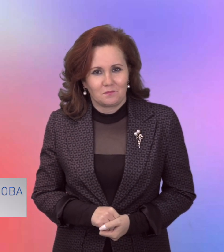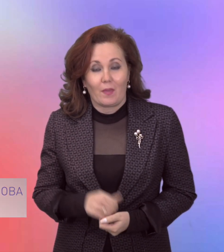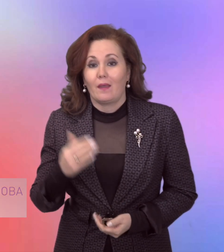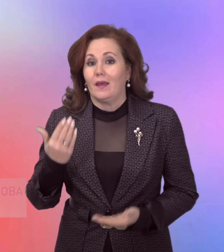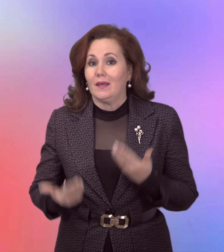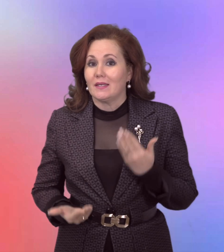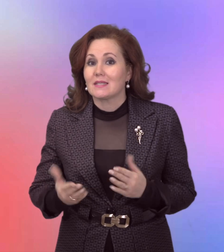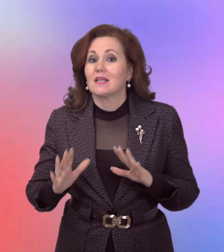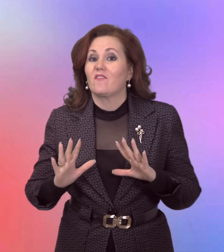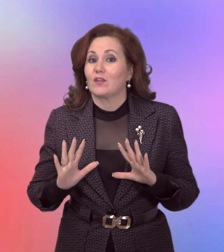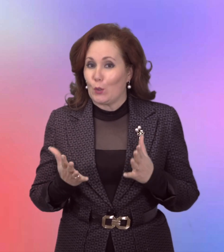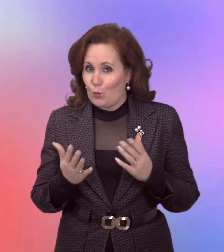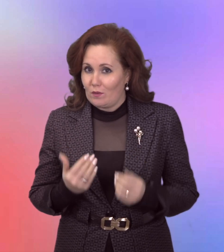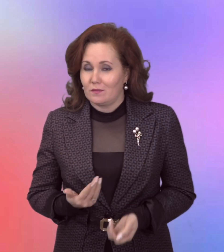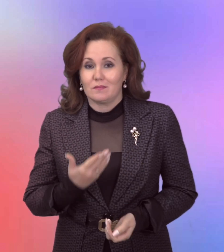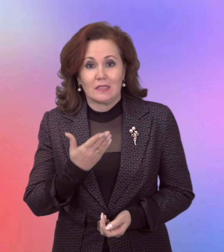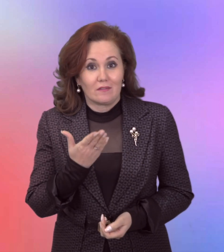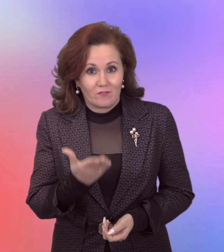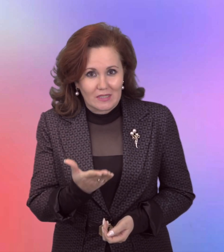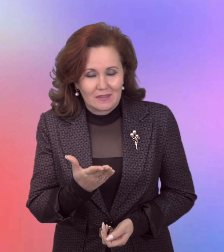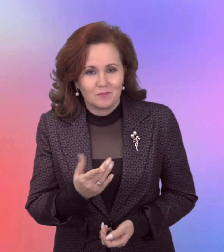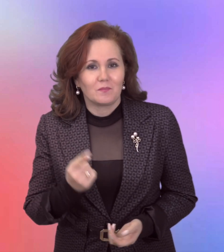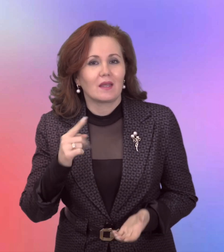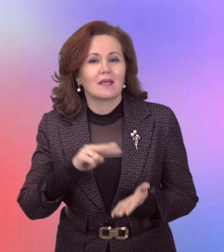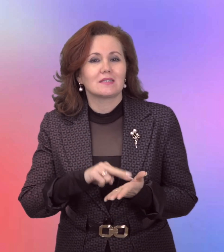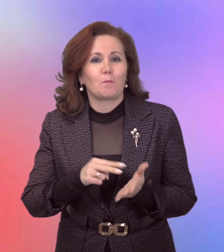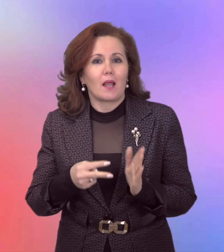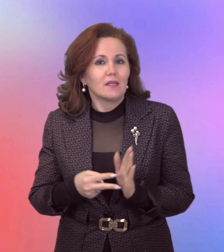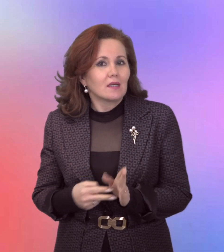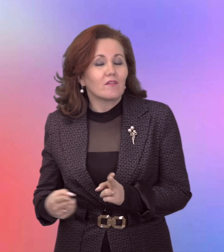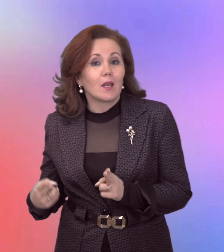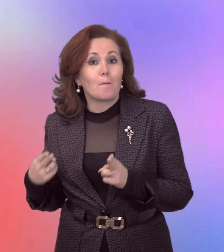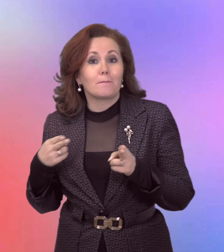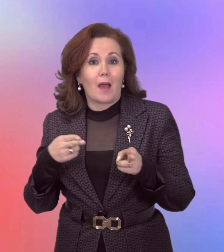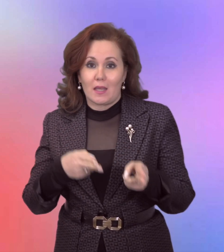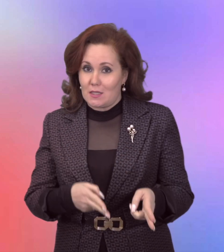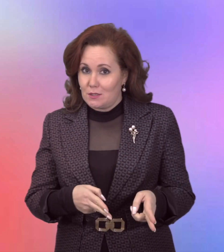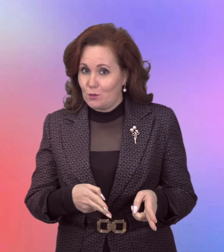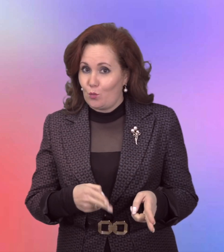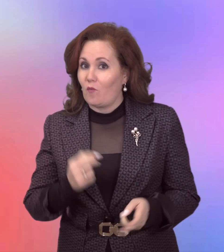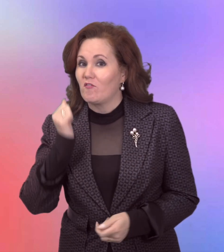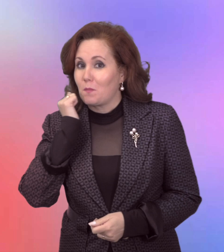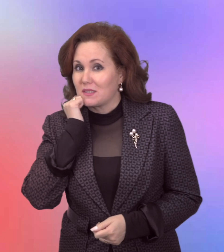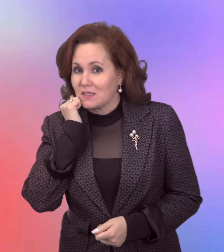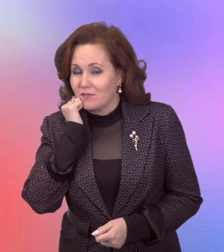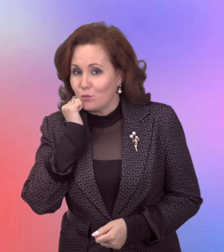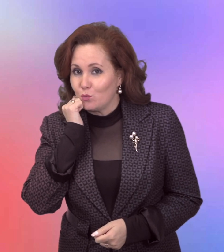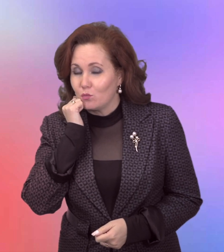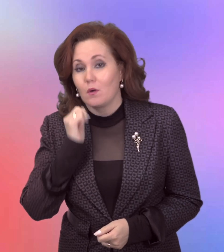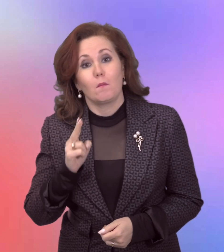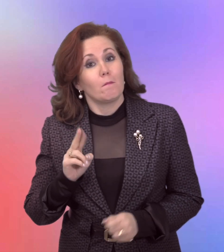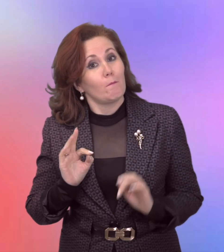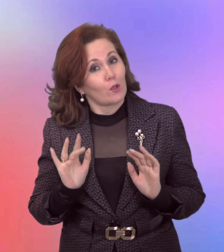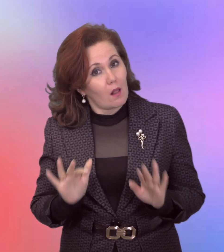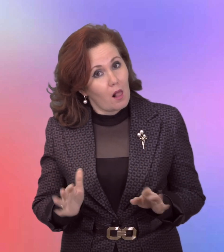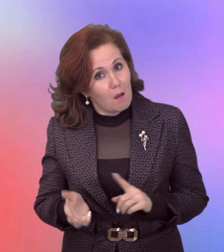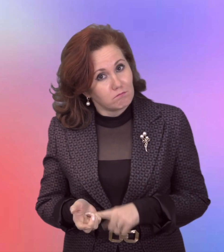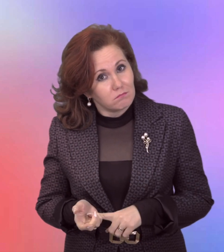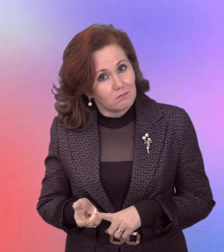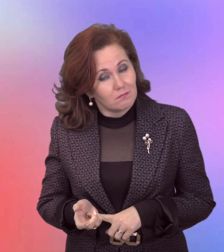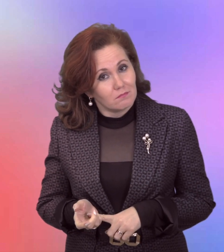Если вдруг вы запланировали поездку в Москву по делам,